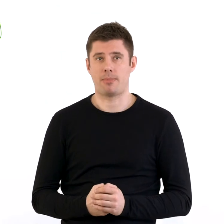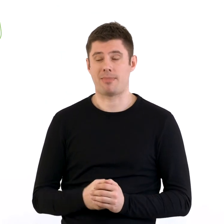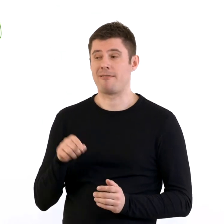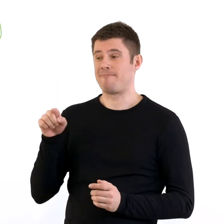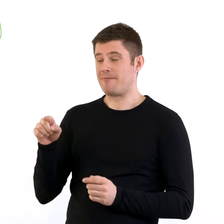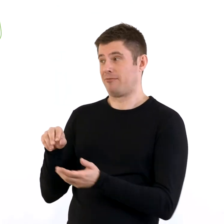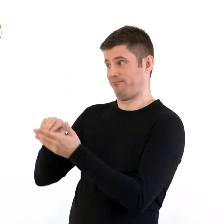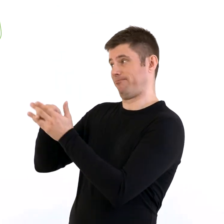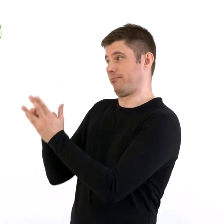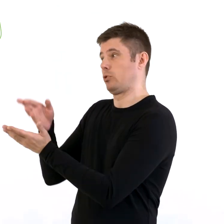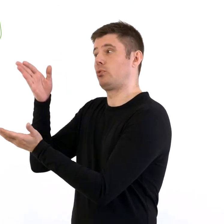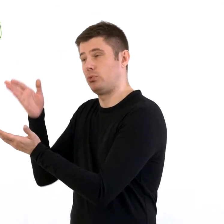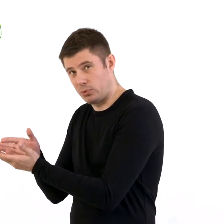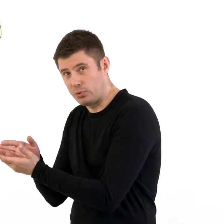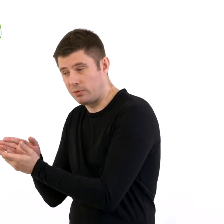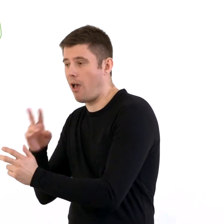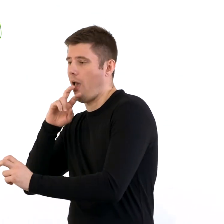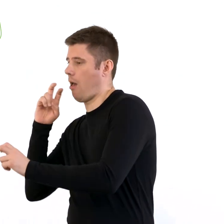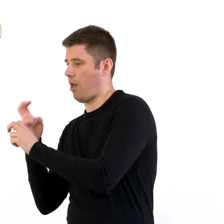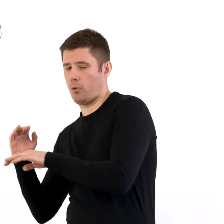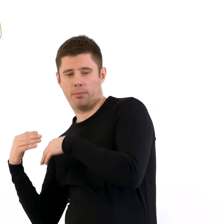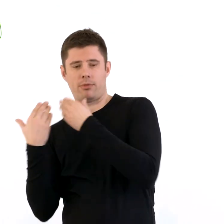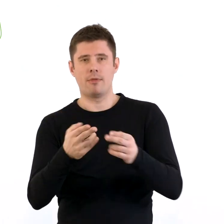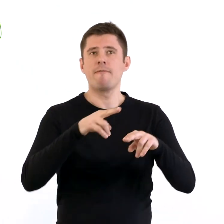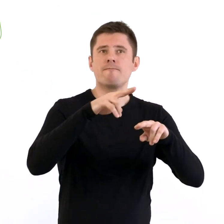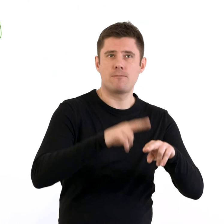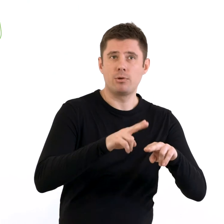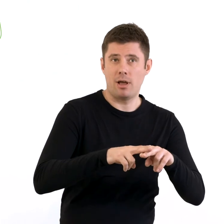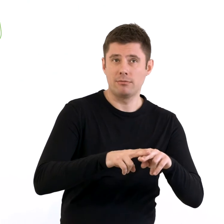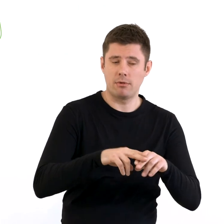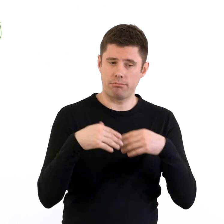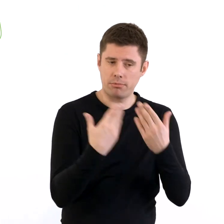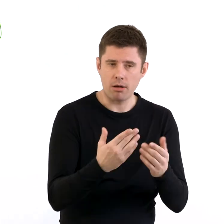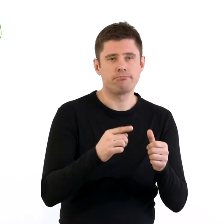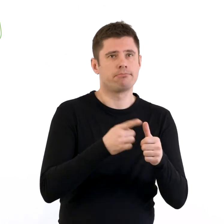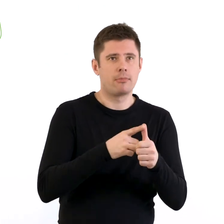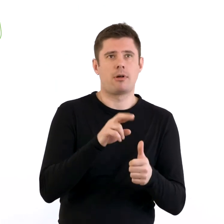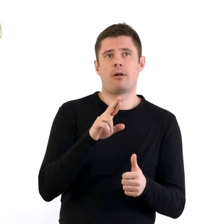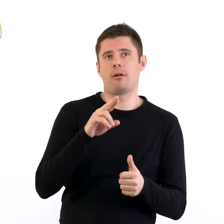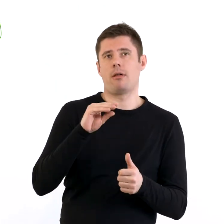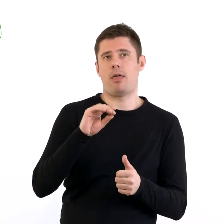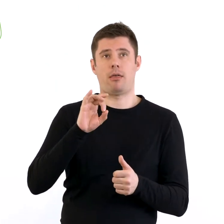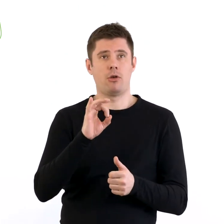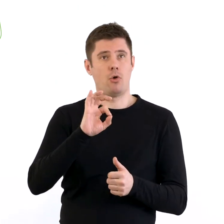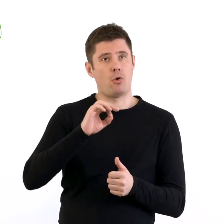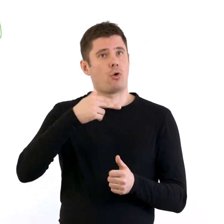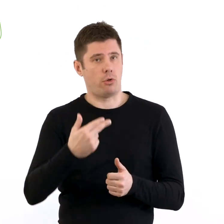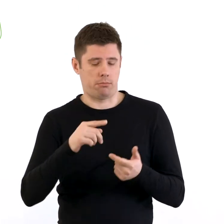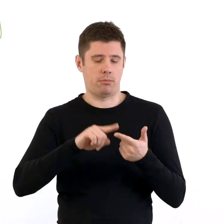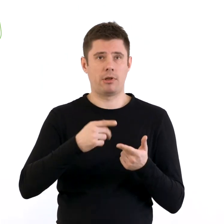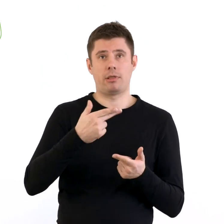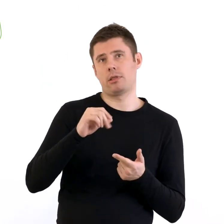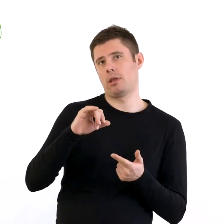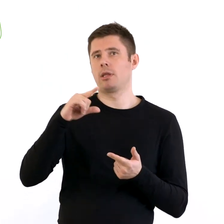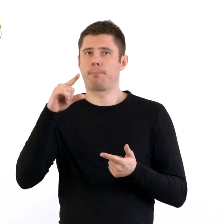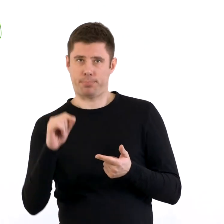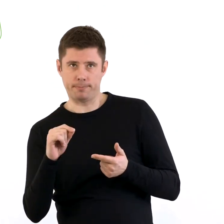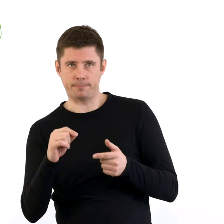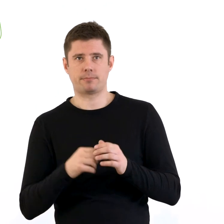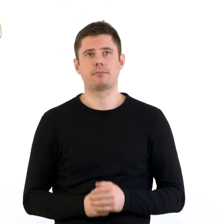REGON i NIP są nadawane automatycznie przy rejestracji w KRS.